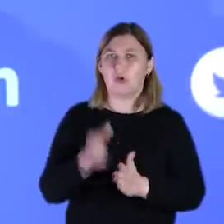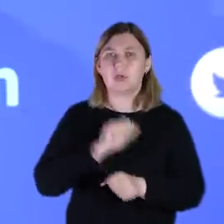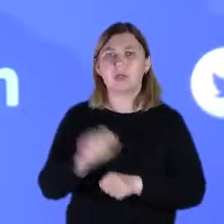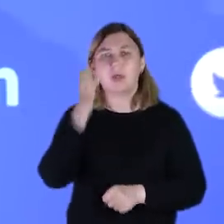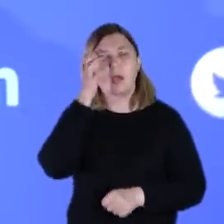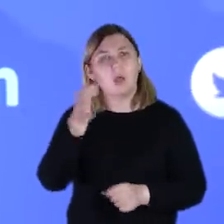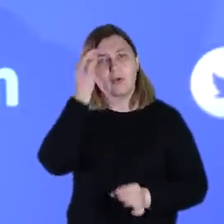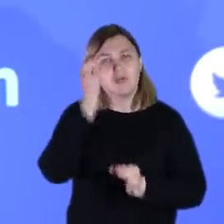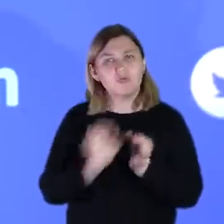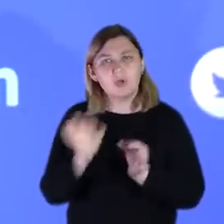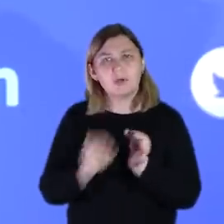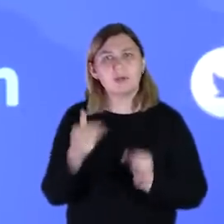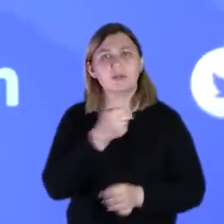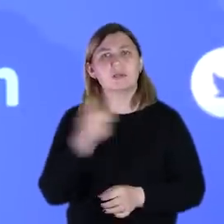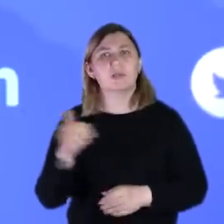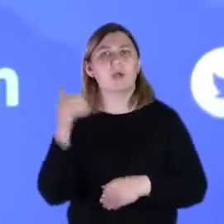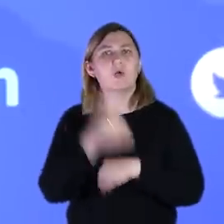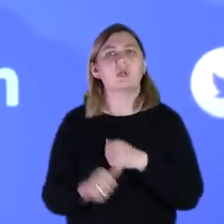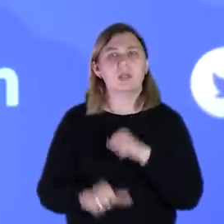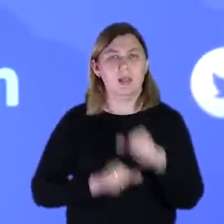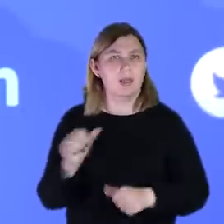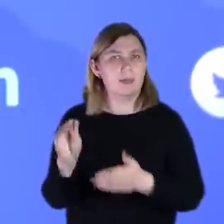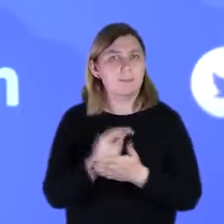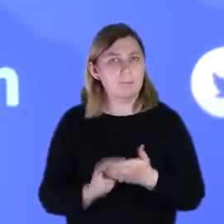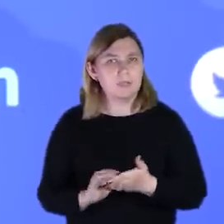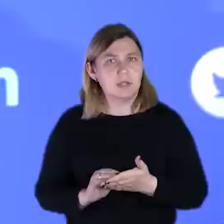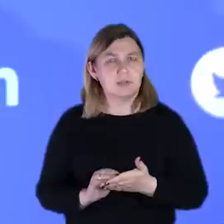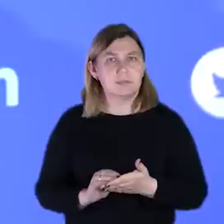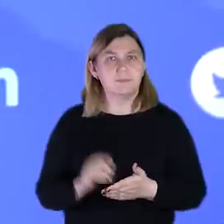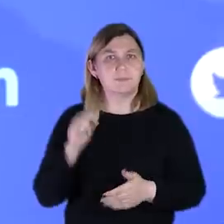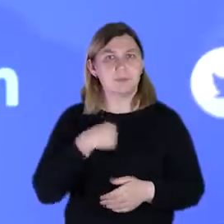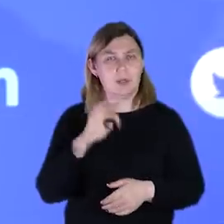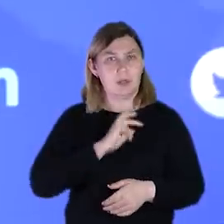którzy szczegółowo na ten temat w ostatnich latach pisali. Jedną z moich konkluzji